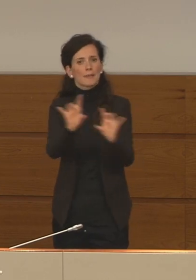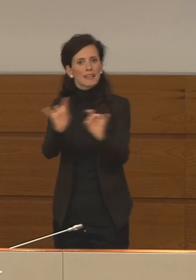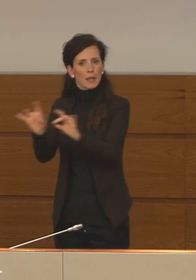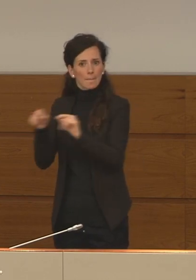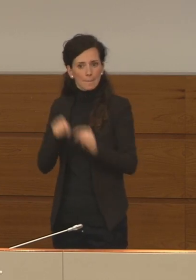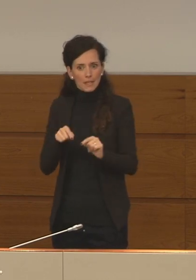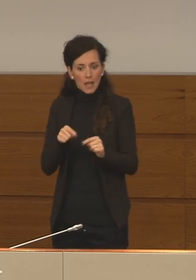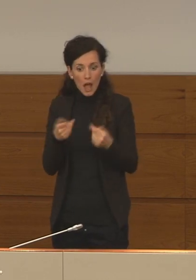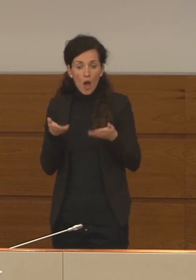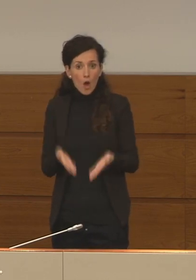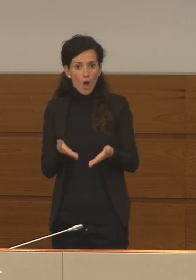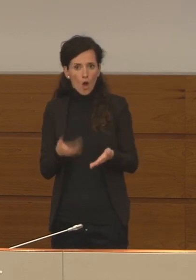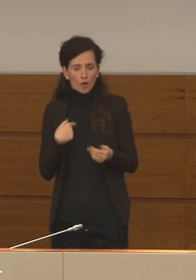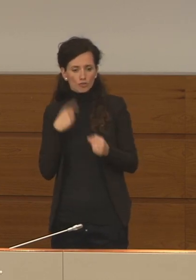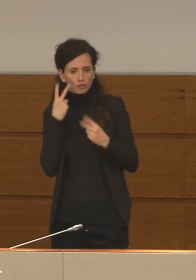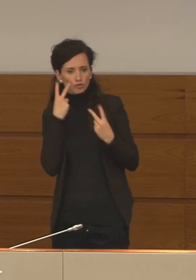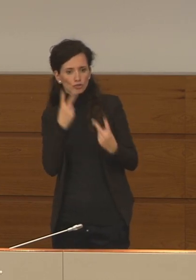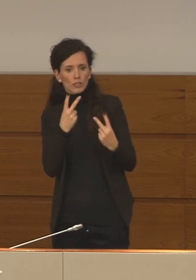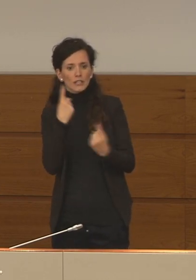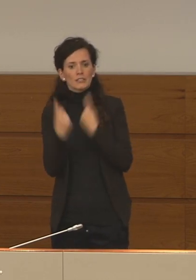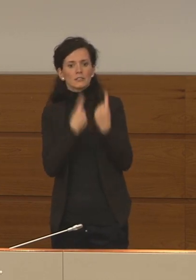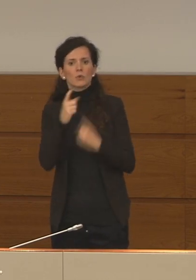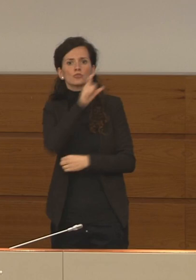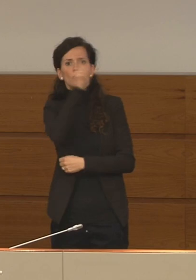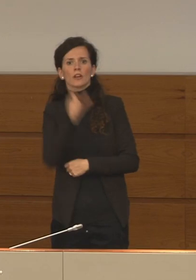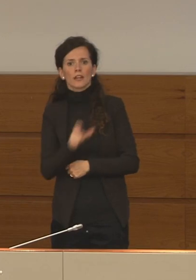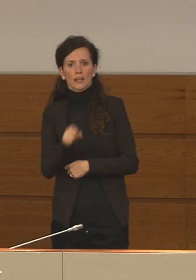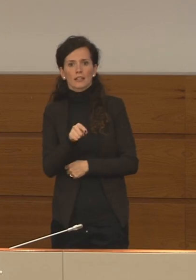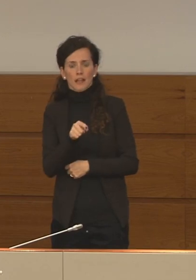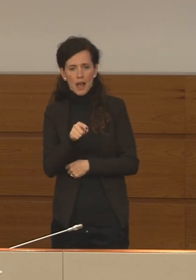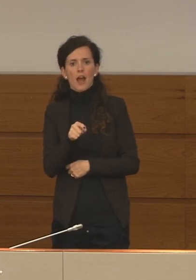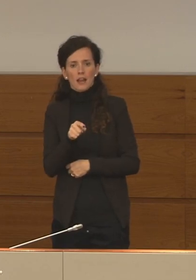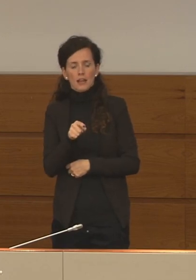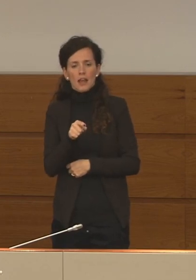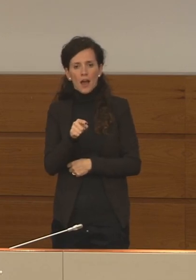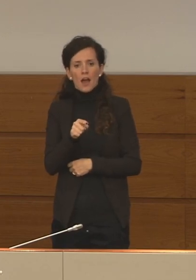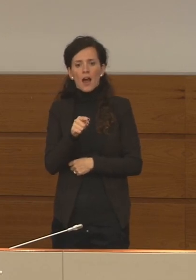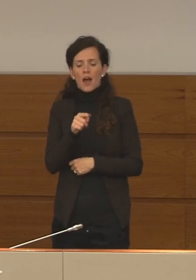oggi tracciare in Italia indica questa categoria di persone come le più fragili.